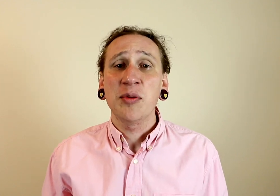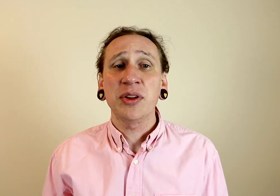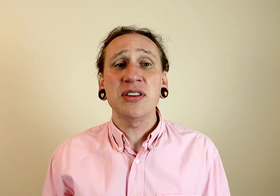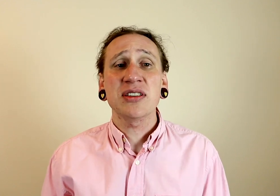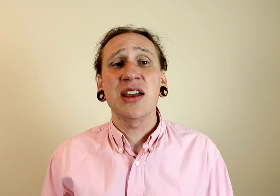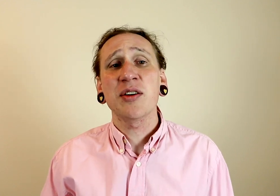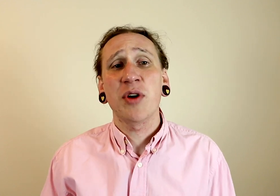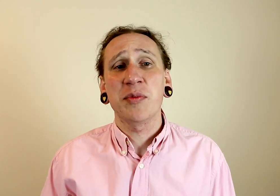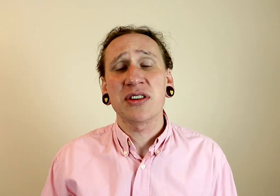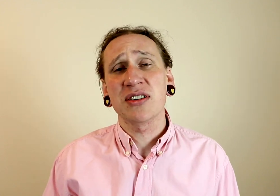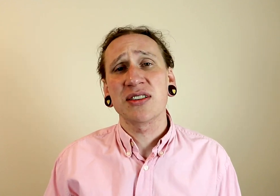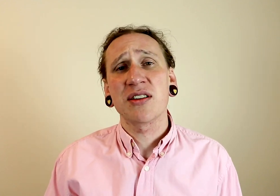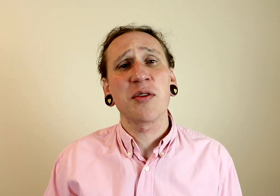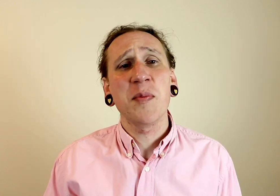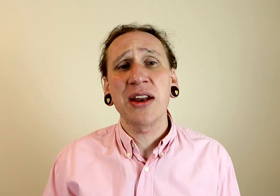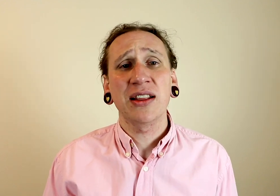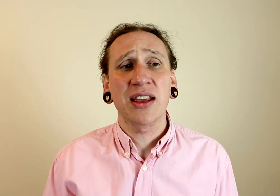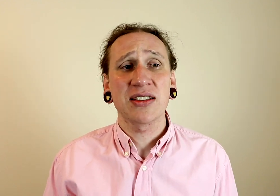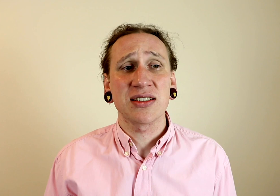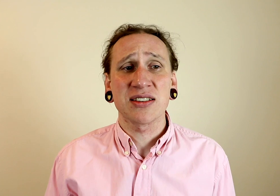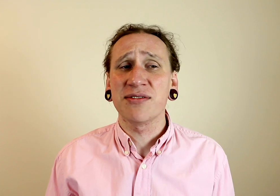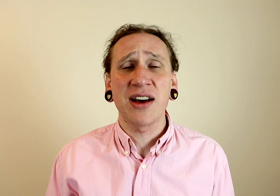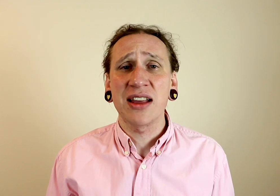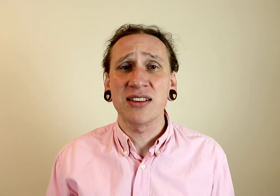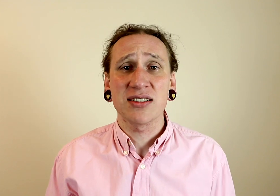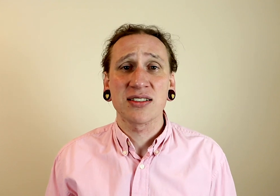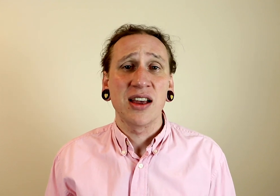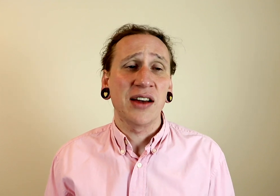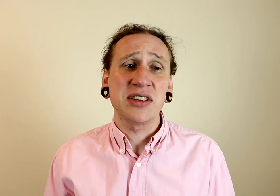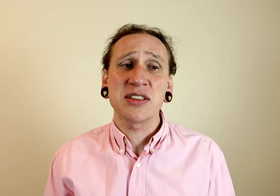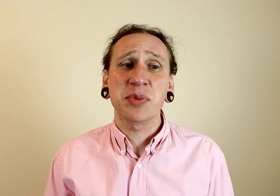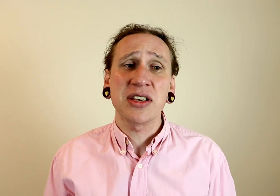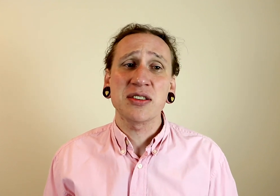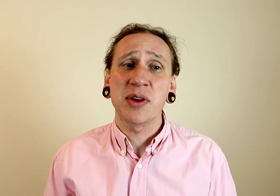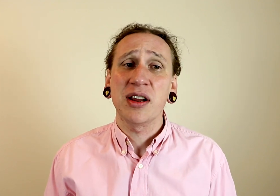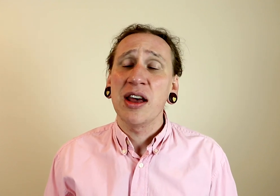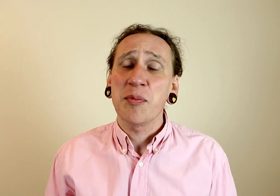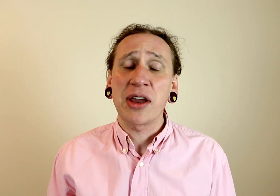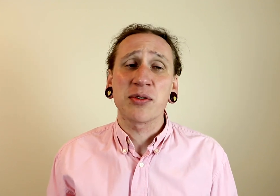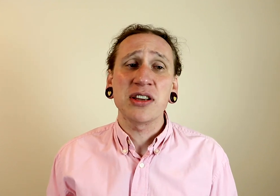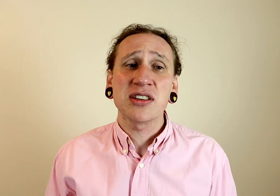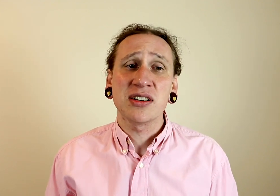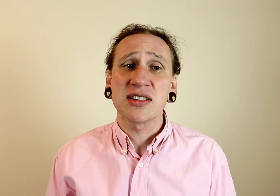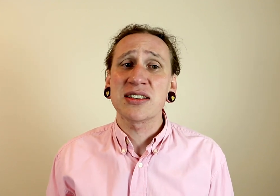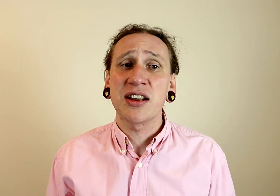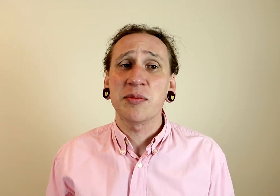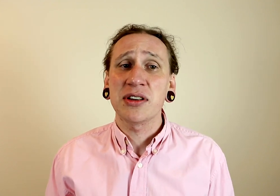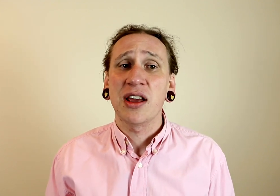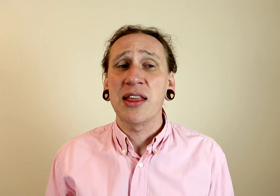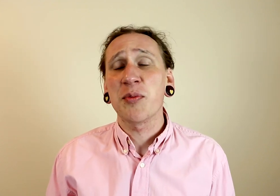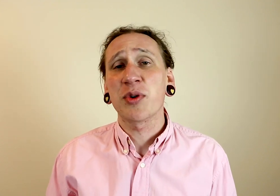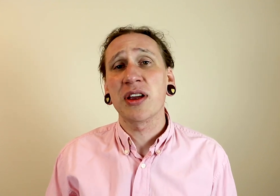Por favor, toma un momento para considerar los legados de violencia, de desplazamiento, migración y asentamiento